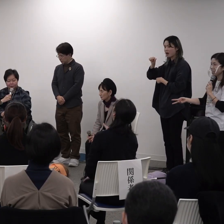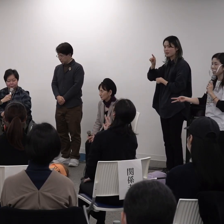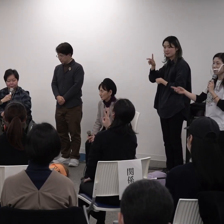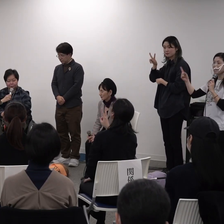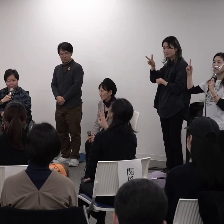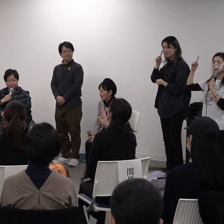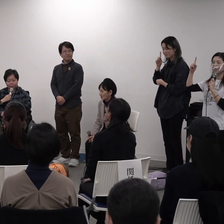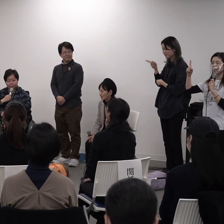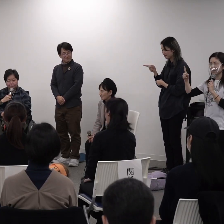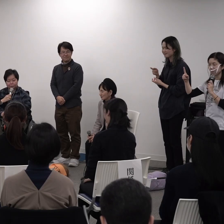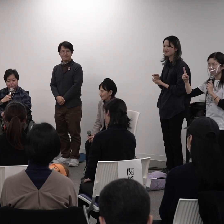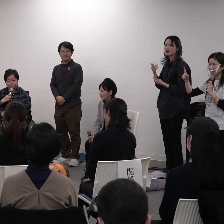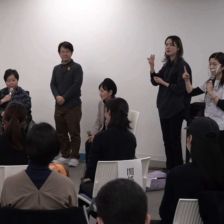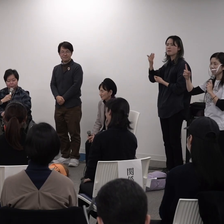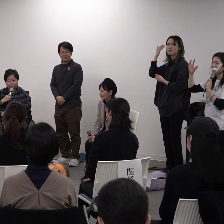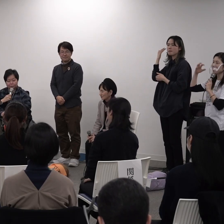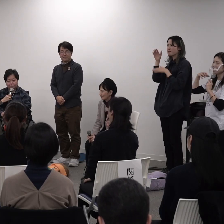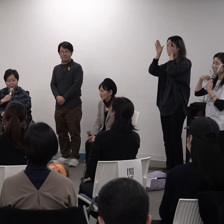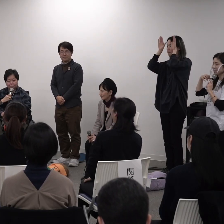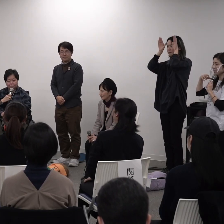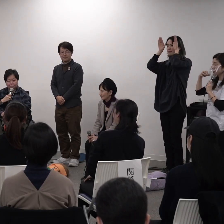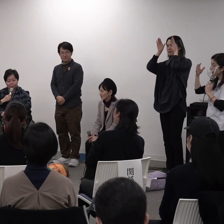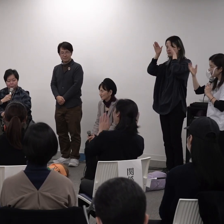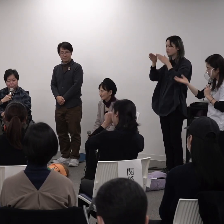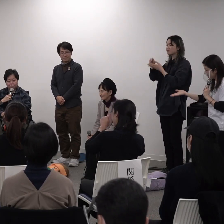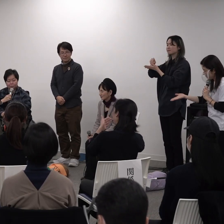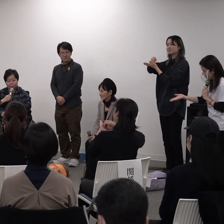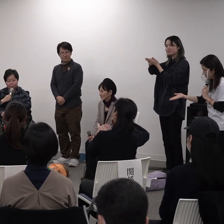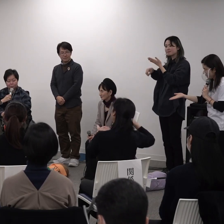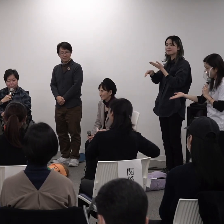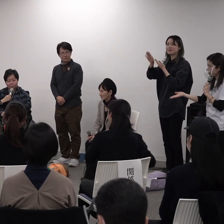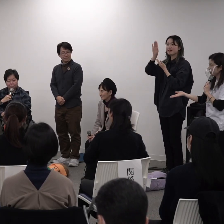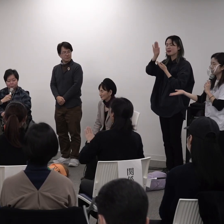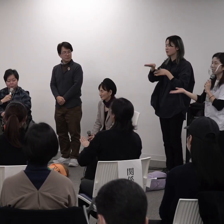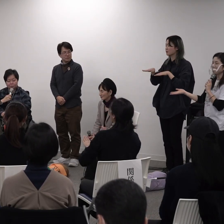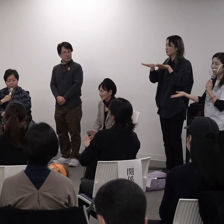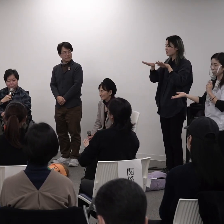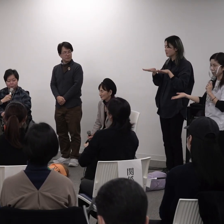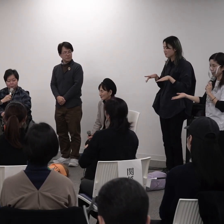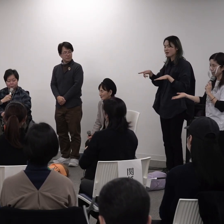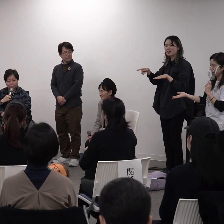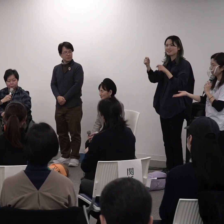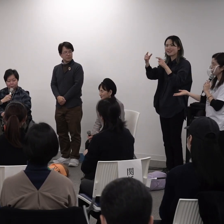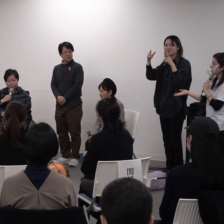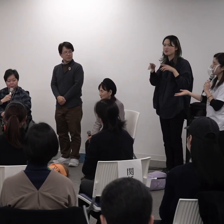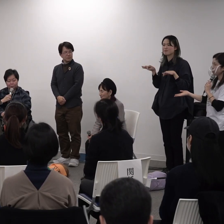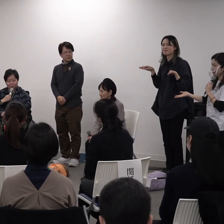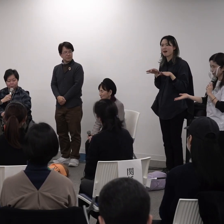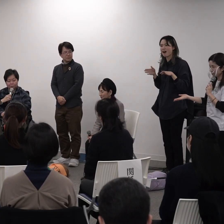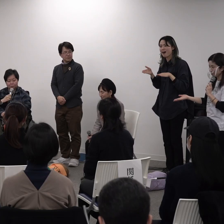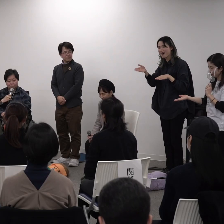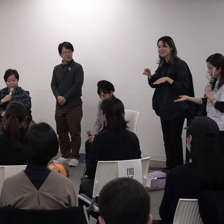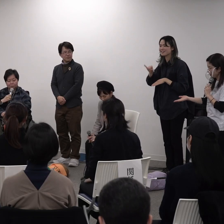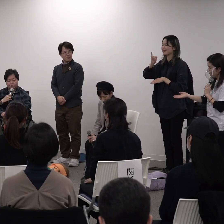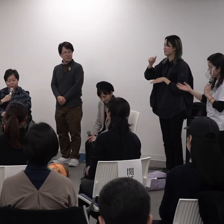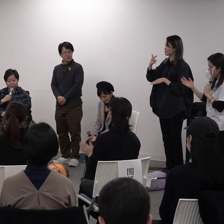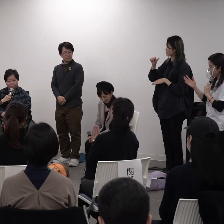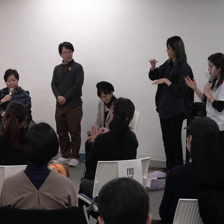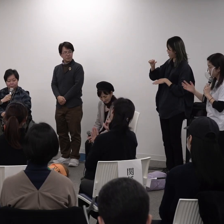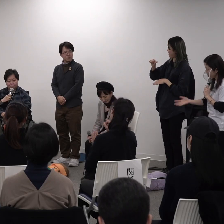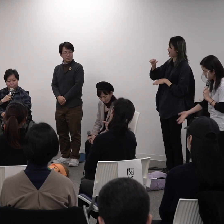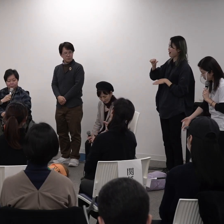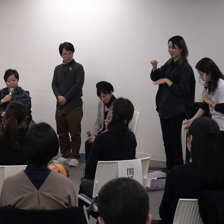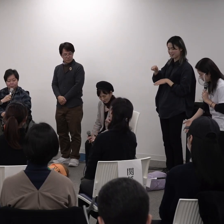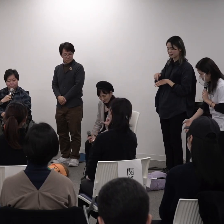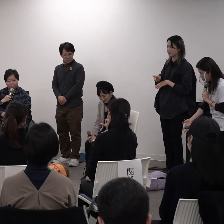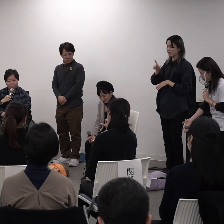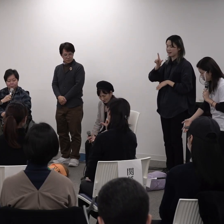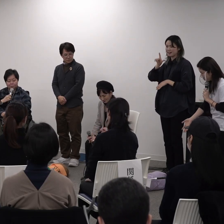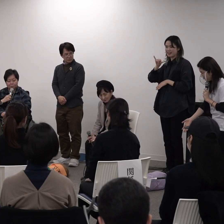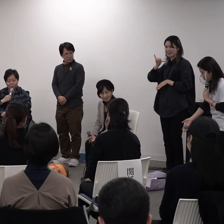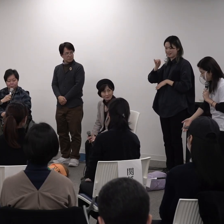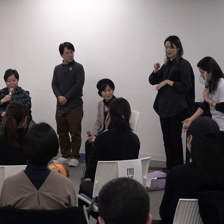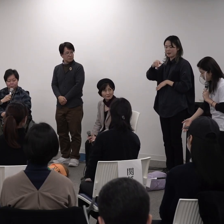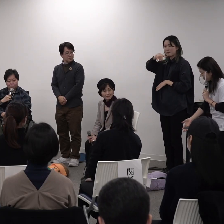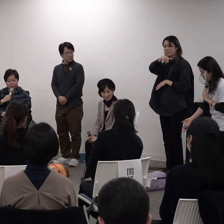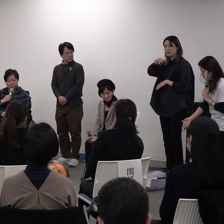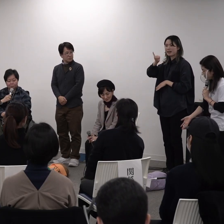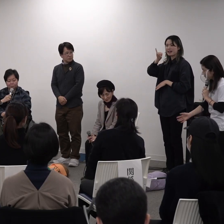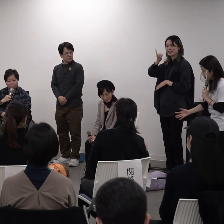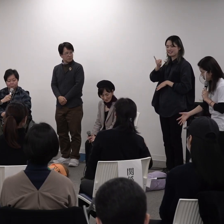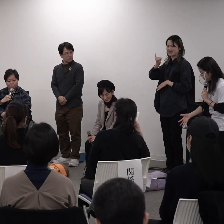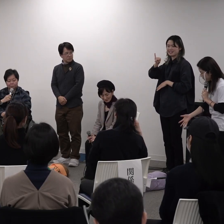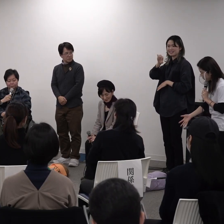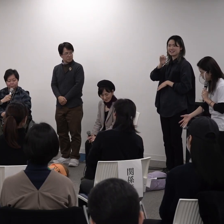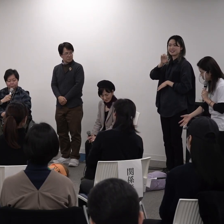前の1頭目が引退してつい最近デビューした2頭目のイムアくんと盲導犬のベーチェルは2頭目ですけれども